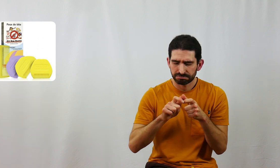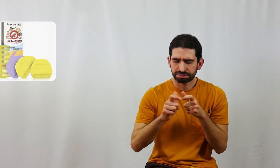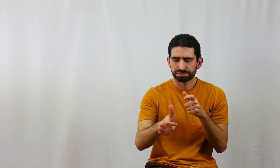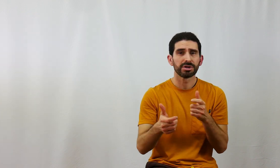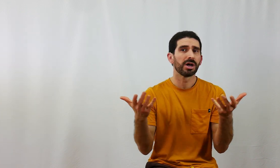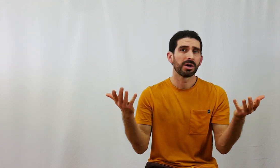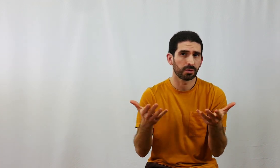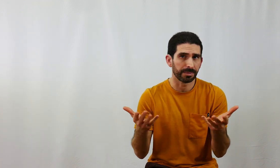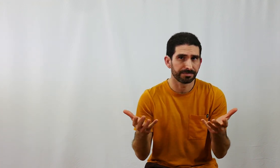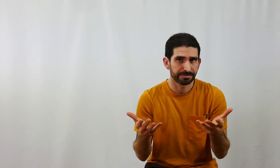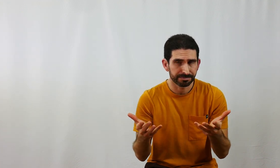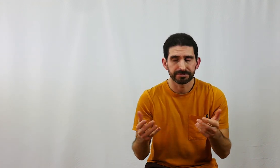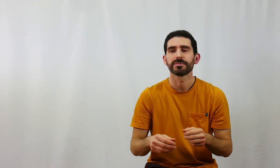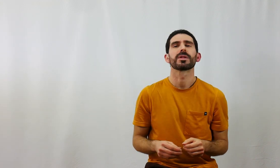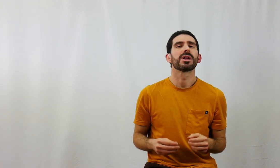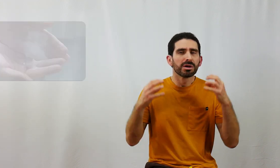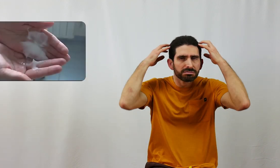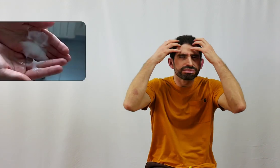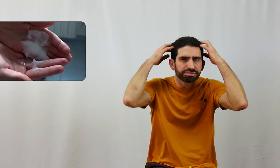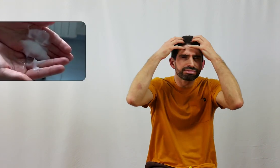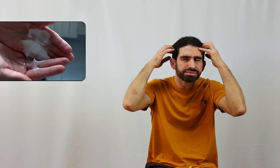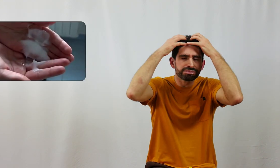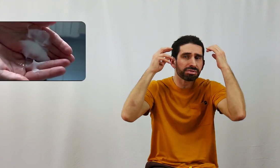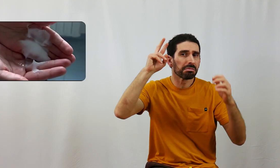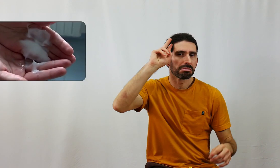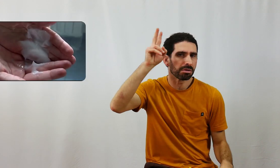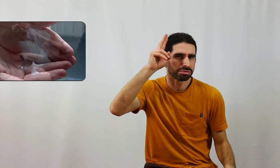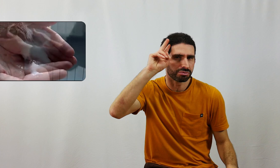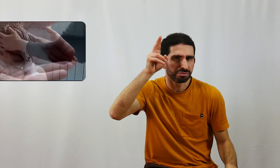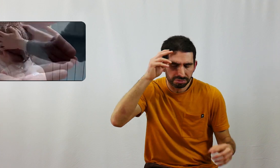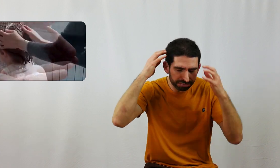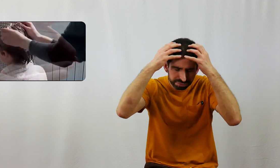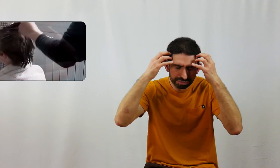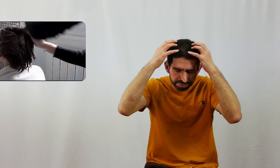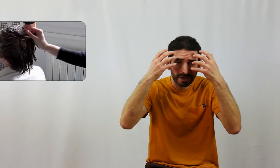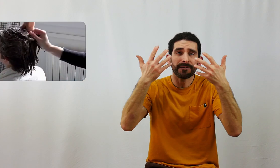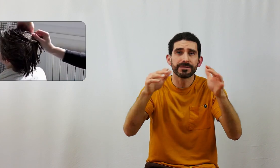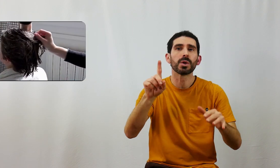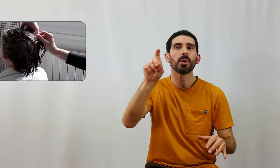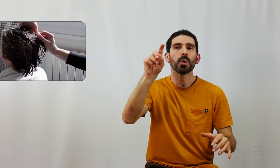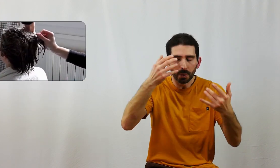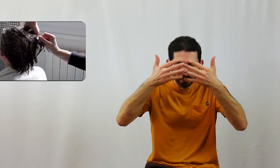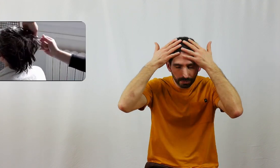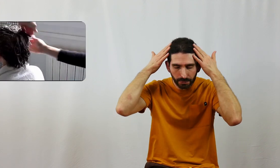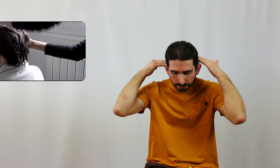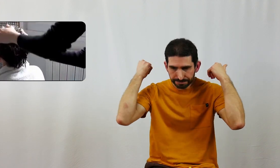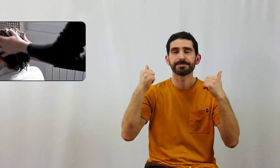Quelle est la procédure ? Se laver les cheveux comme d'habitude puis se rincer à l'eau.